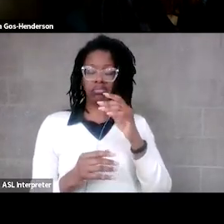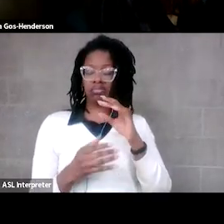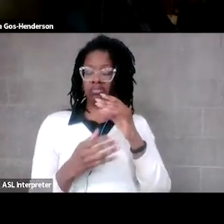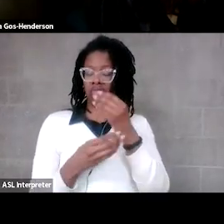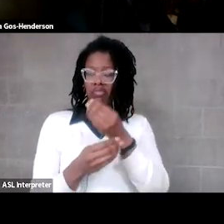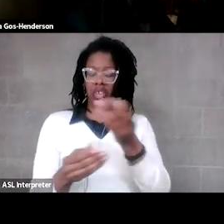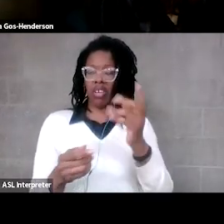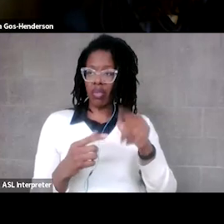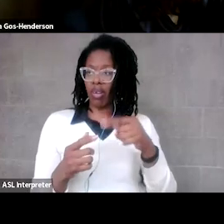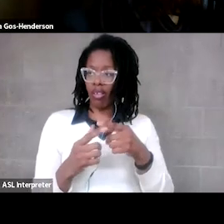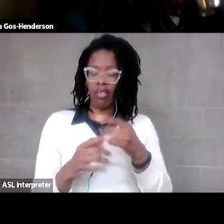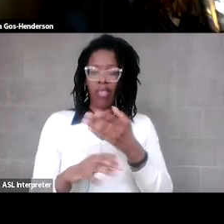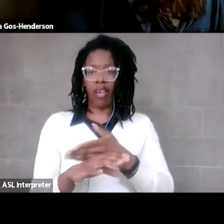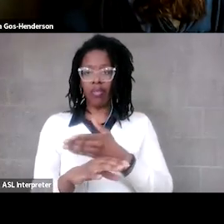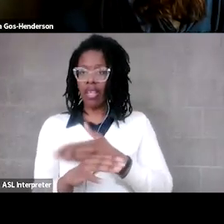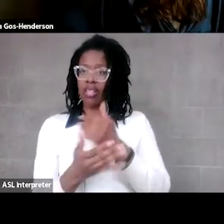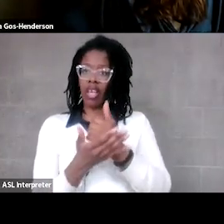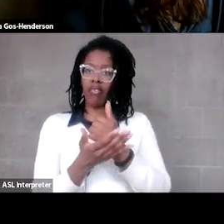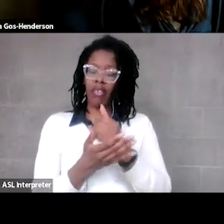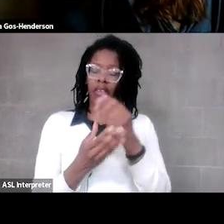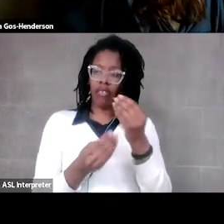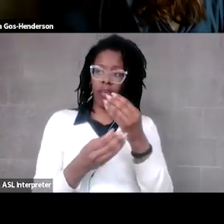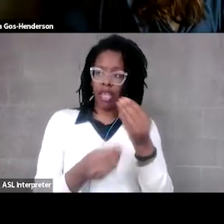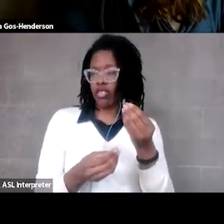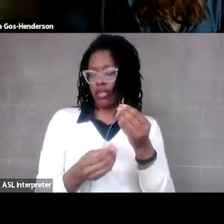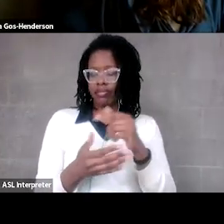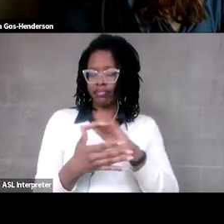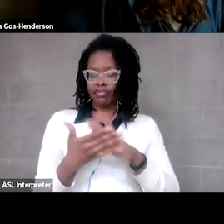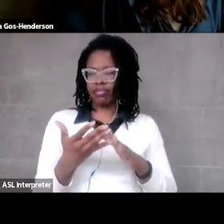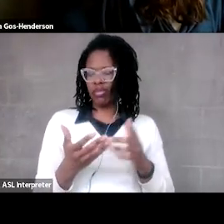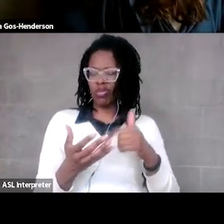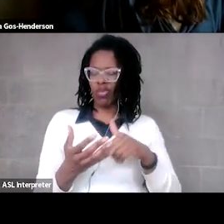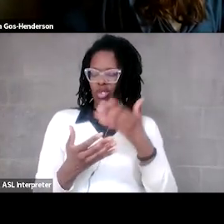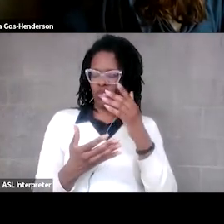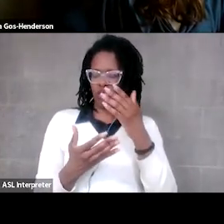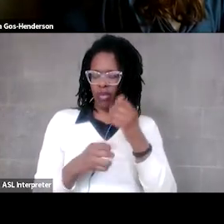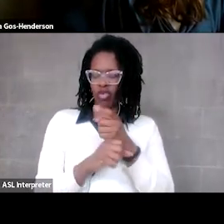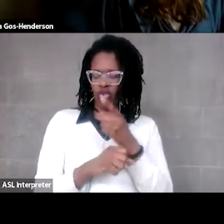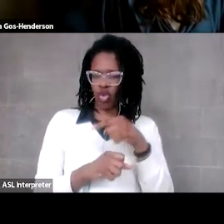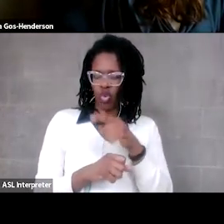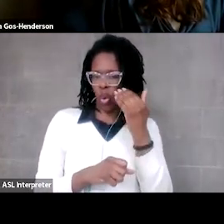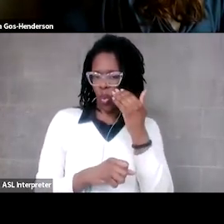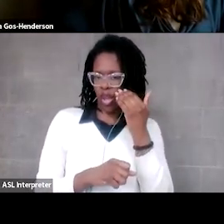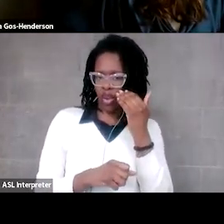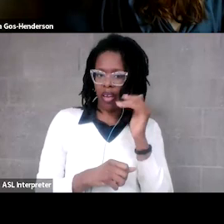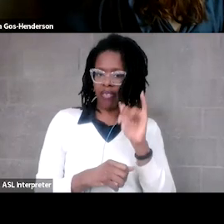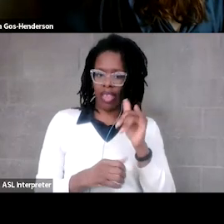y otra información útil que necesitarán. Solo queremos hacerles saber que el sitio web de SOAR Works,